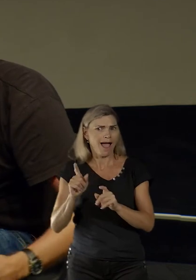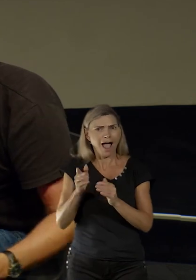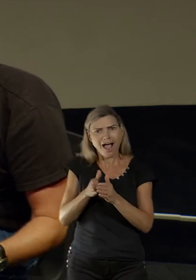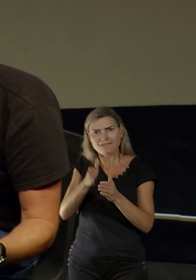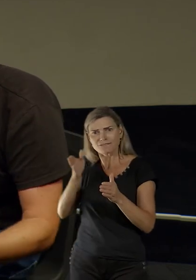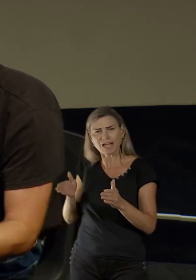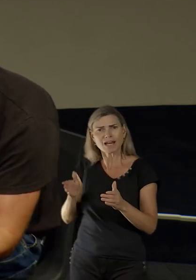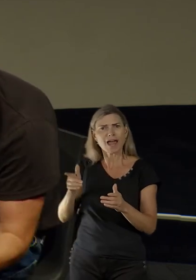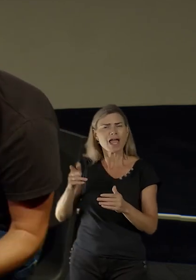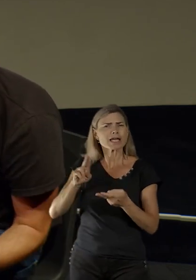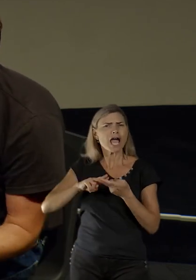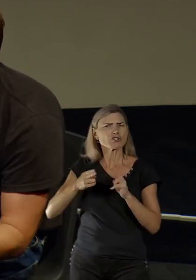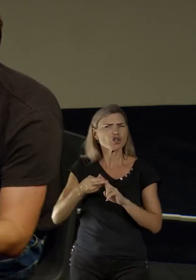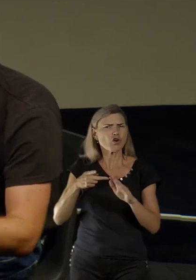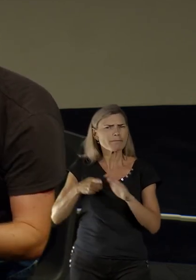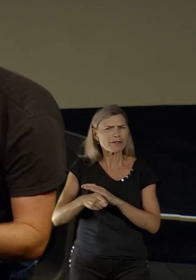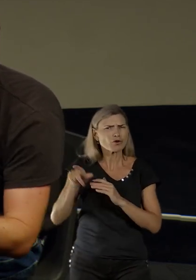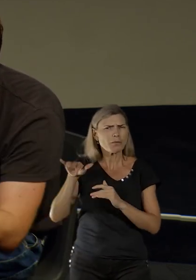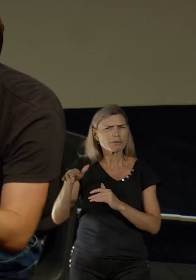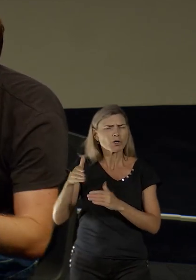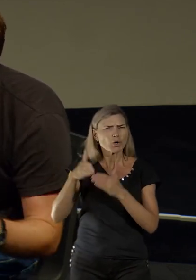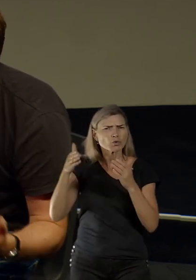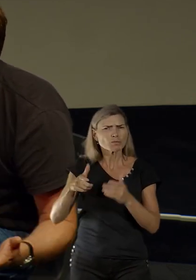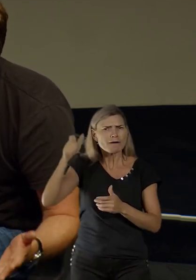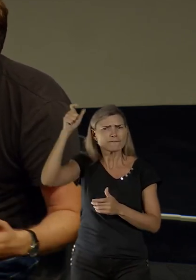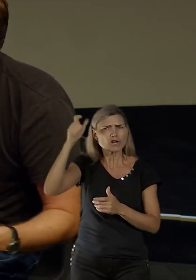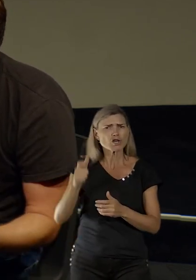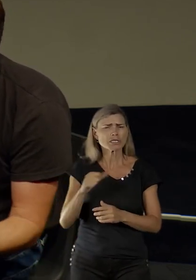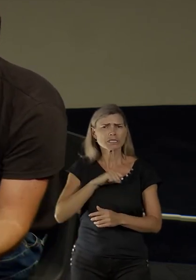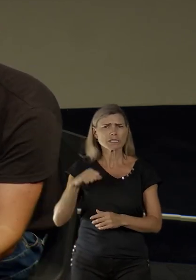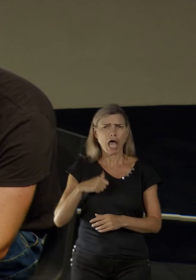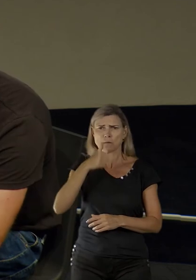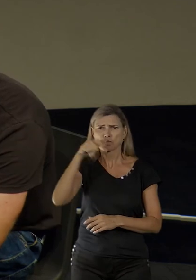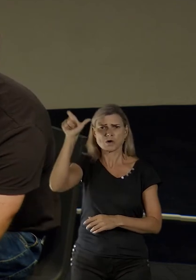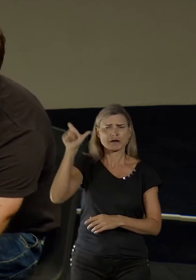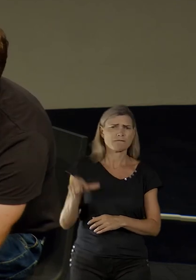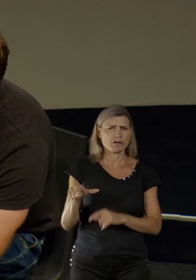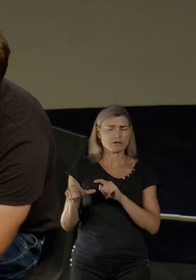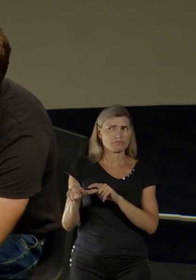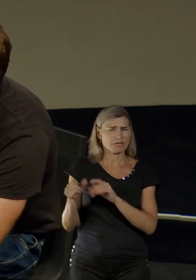k čemu měl sloužit atd., tam je tak trochu sám a stálo by za to to tam dokomponovat.